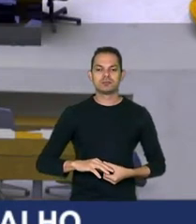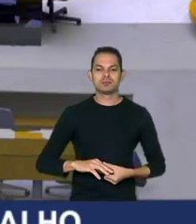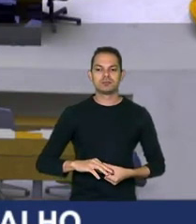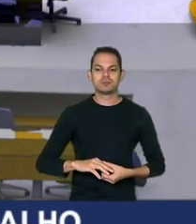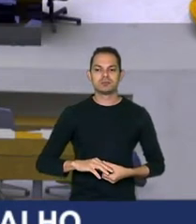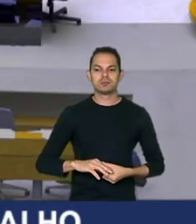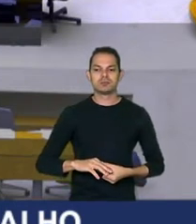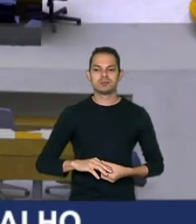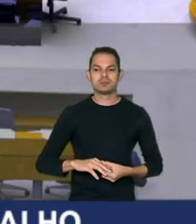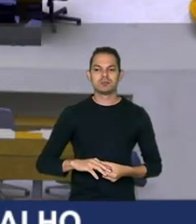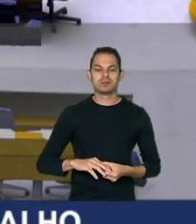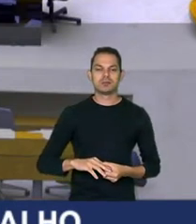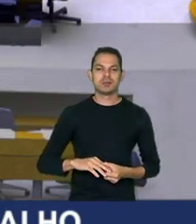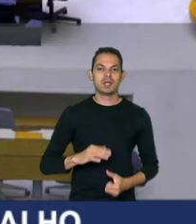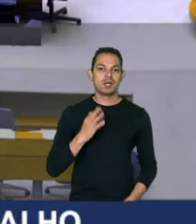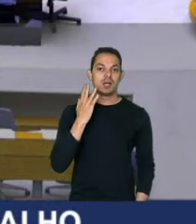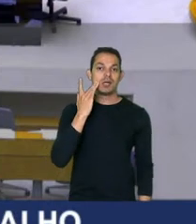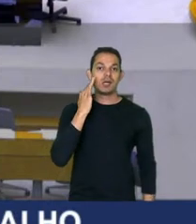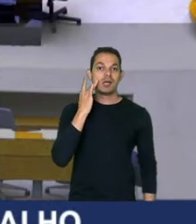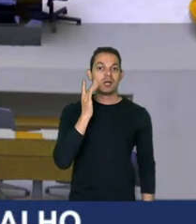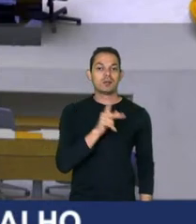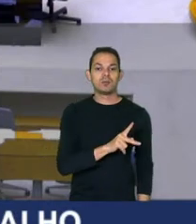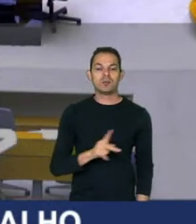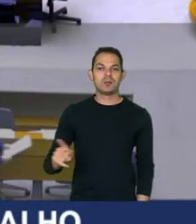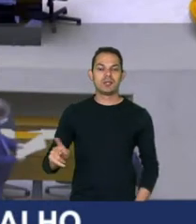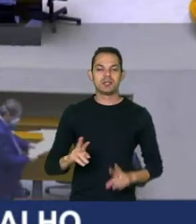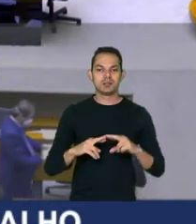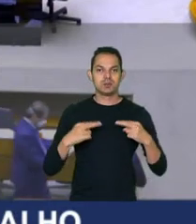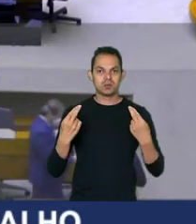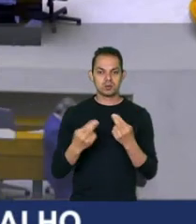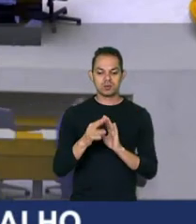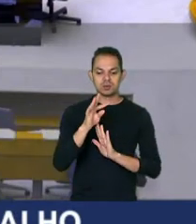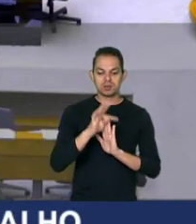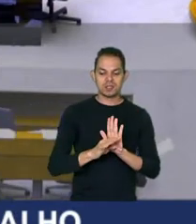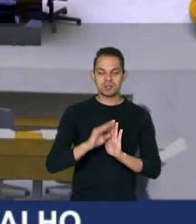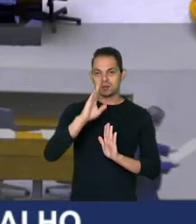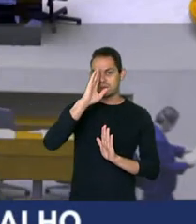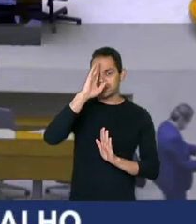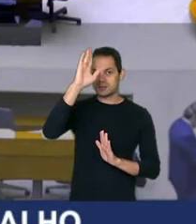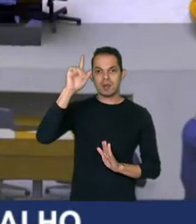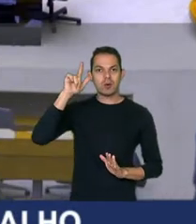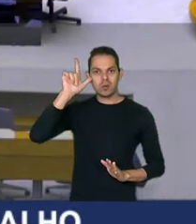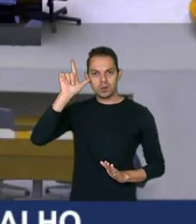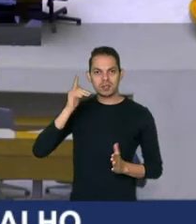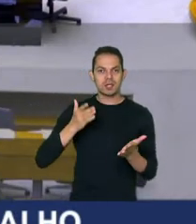IN, BINGO, JOGO DO BICHO E JOGOS ONLINE. DEPUTADO ARTHUR LIRA ESTÁ PRESIDINDO OS TRABALHOS, O TEXTO PRINCIPAL FOI APROVADO ONTEM, O TEXTO DO